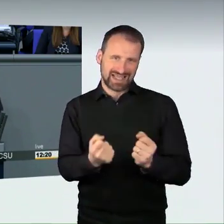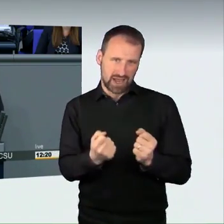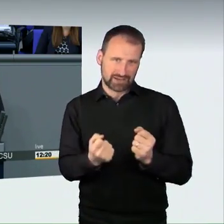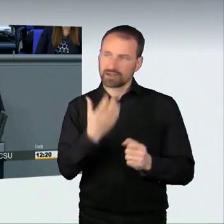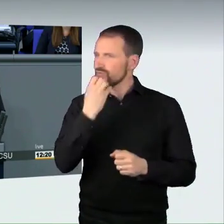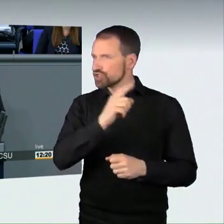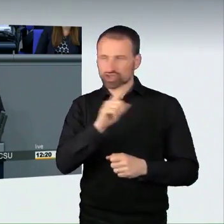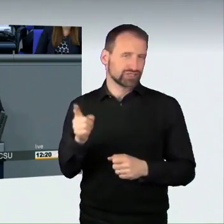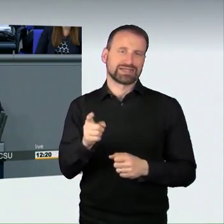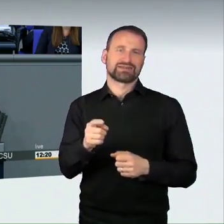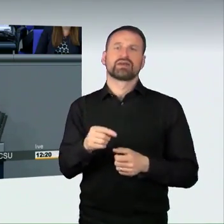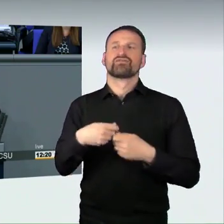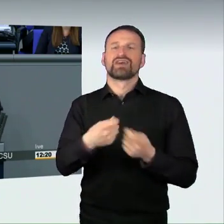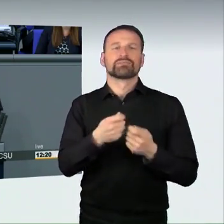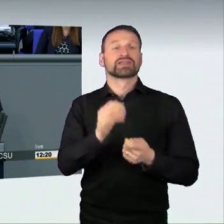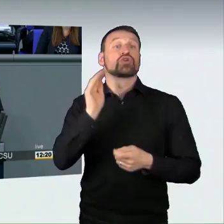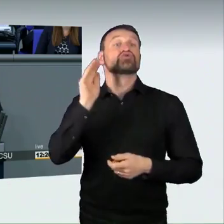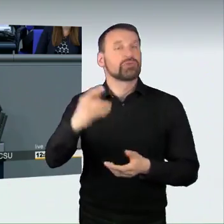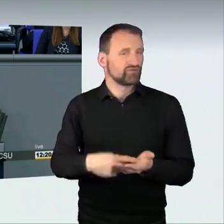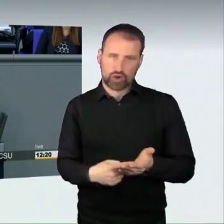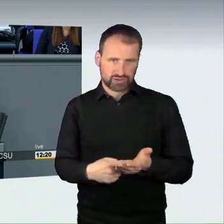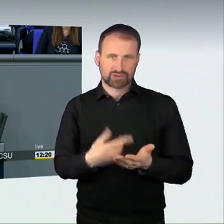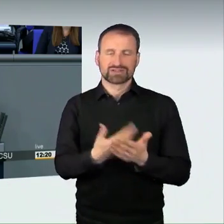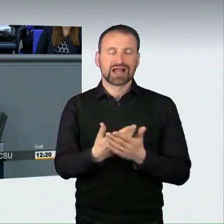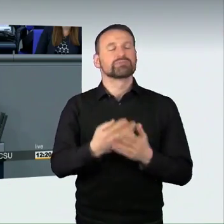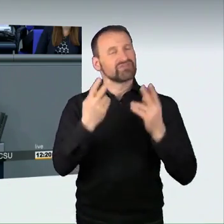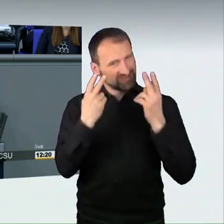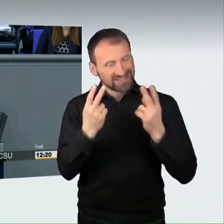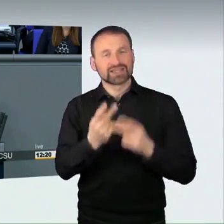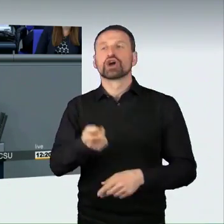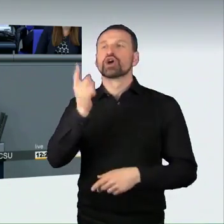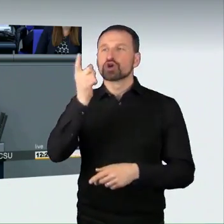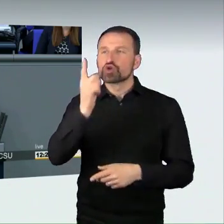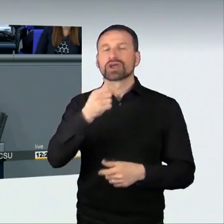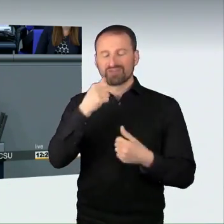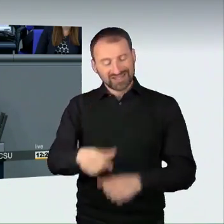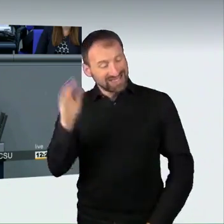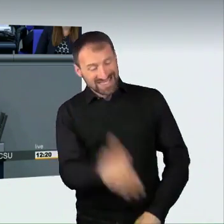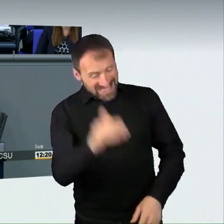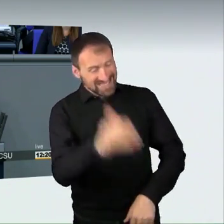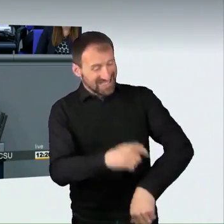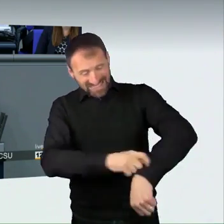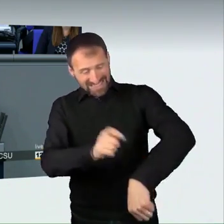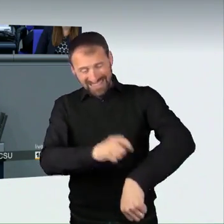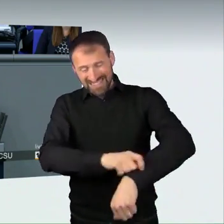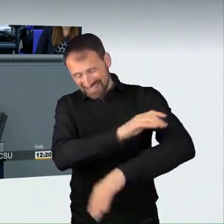wir gesagt: Nein, wir wollen hier Rechtssicherheit haben. Wir wollen nicht, dass jemand überfordert wird. Deswegen ist die Rügepflicht richtig. (Präsidium): Redezeit! (Sprecherwechsel): Der letzte Punkt. All diejenigen Vermieter,